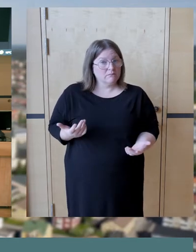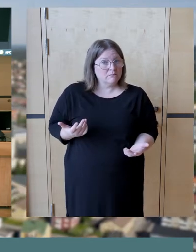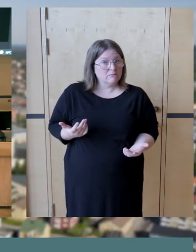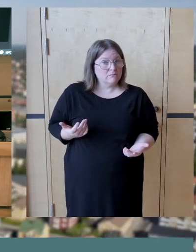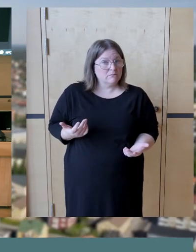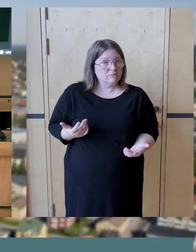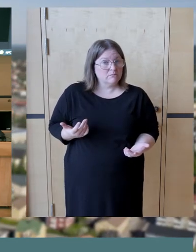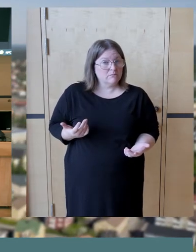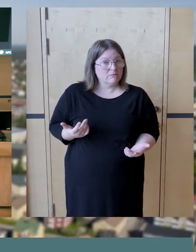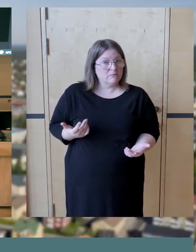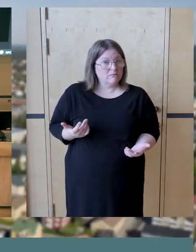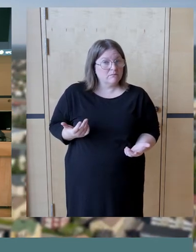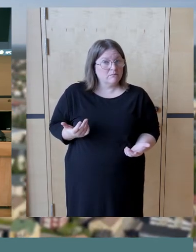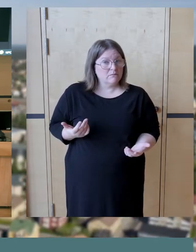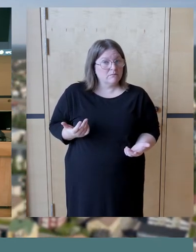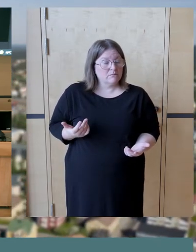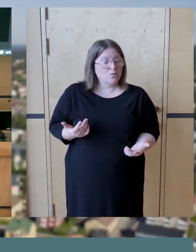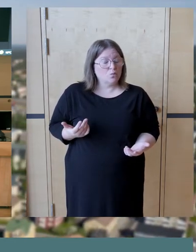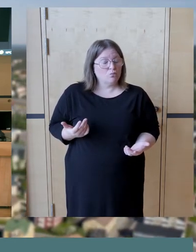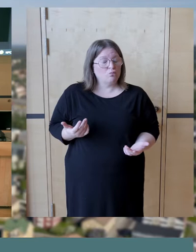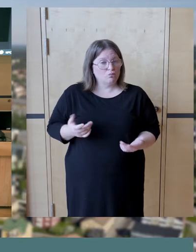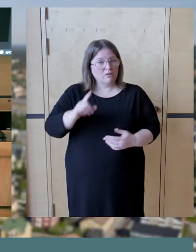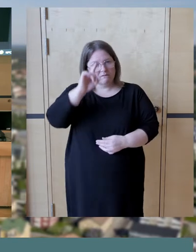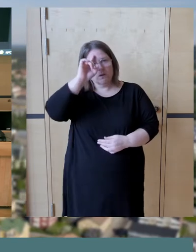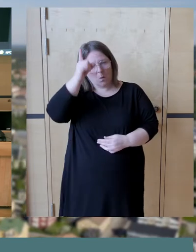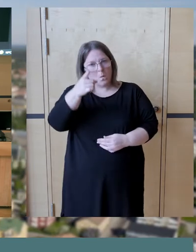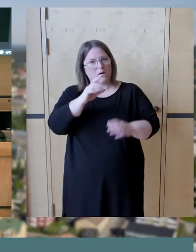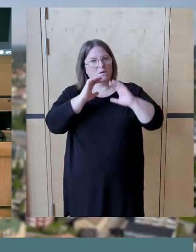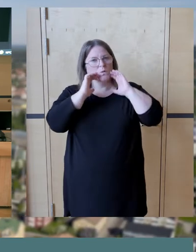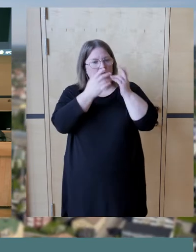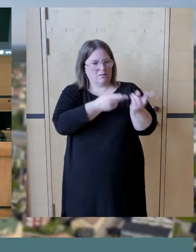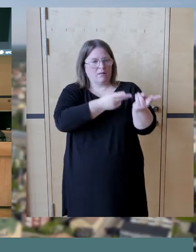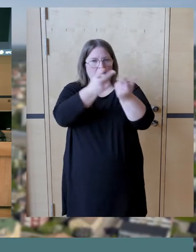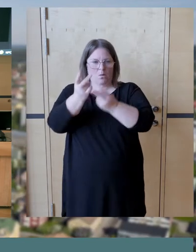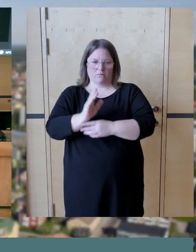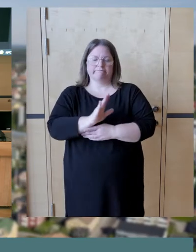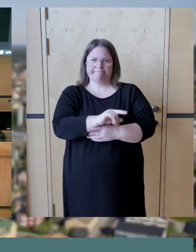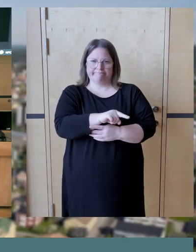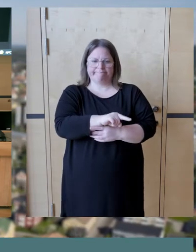Men jag förstår att se att Socialdemokraterna har hamnat i en väldigt väldigt besvärlig situation